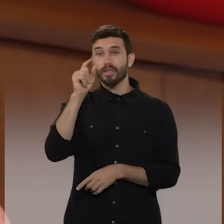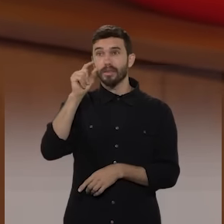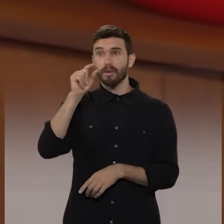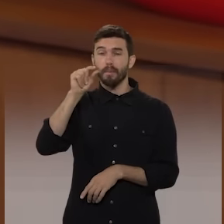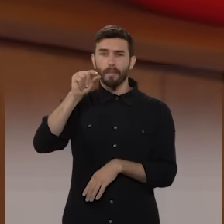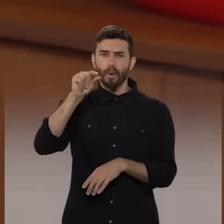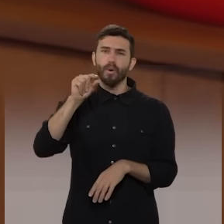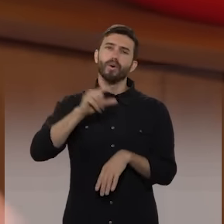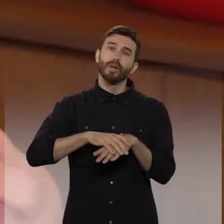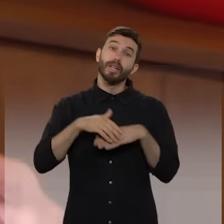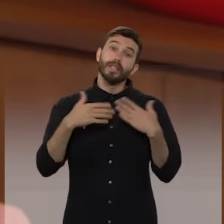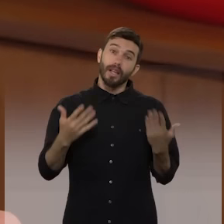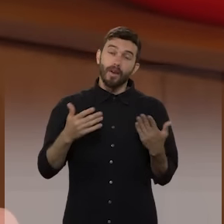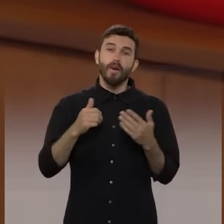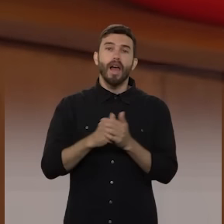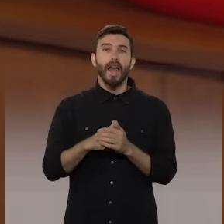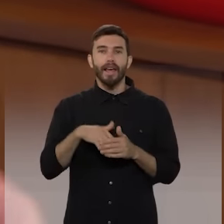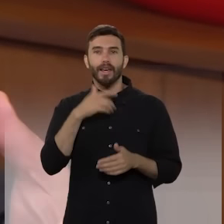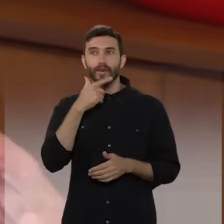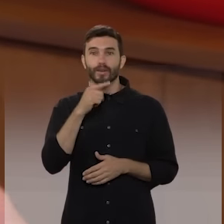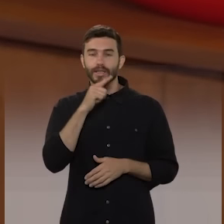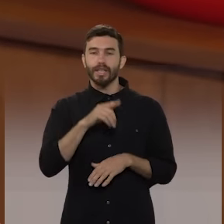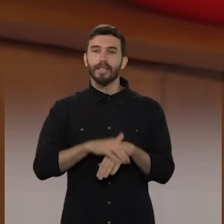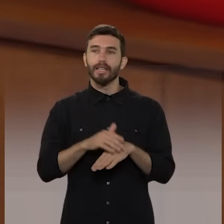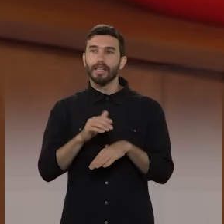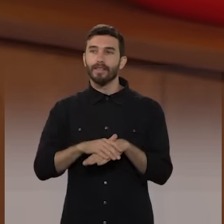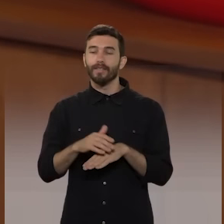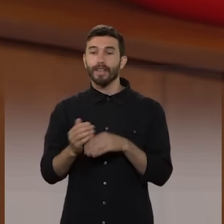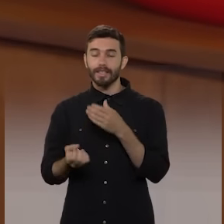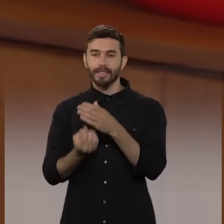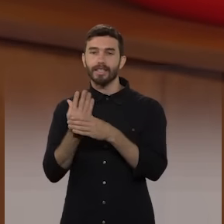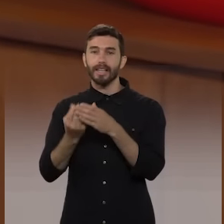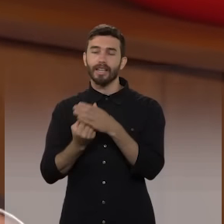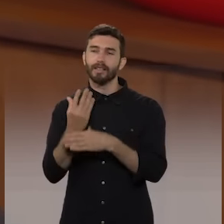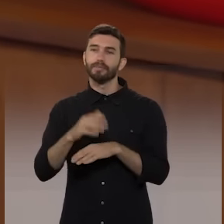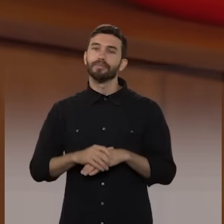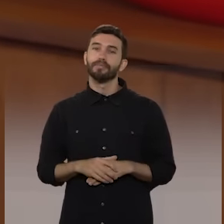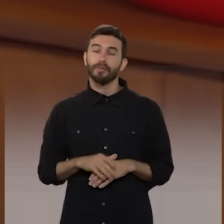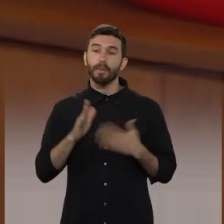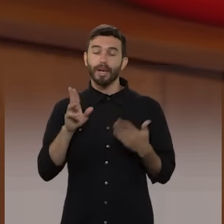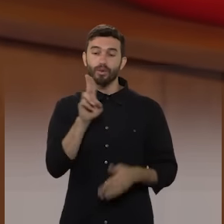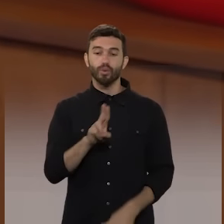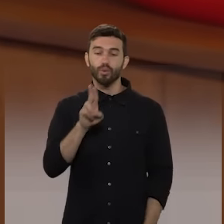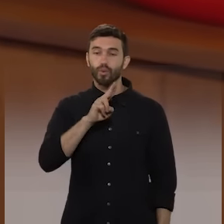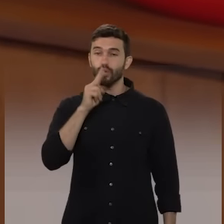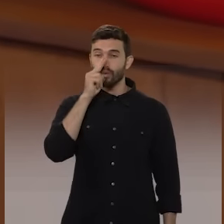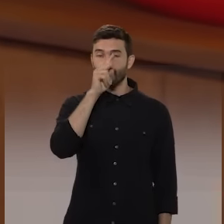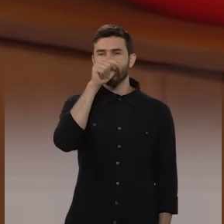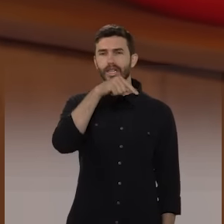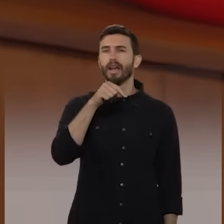mas o consumo massivo disso acontece no Sul, Sudeste. E aí esses projetos que o Brasil pensa